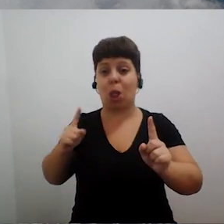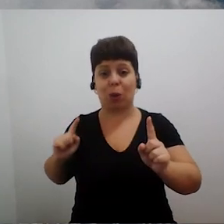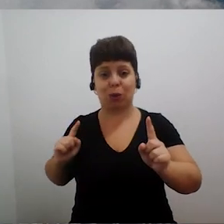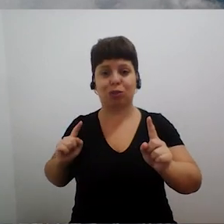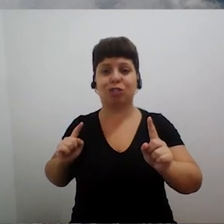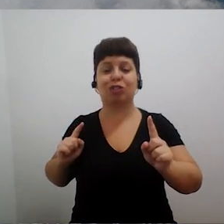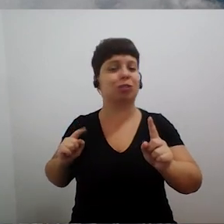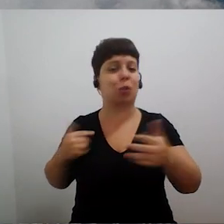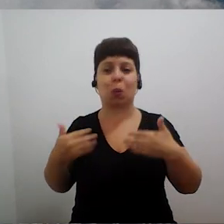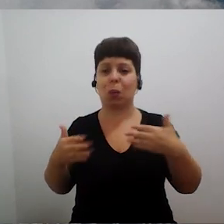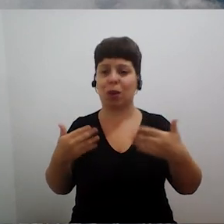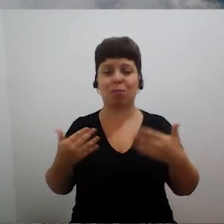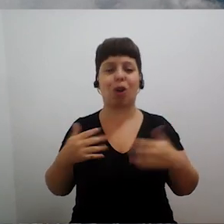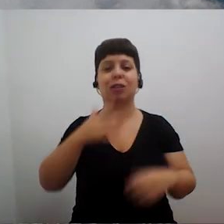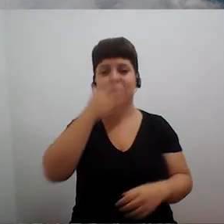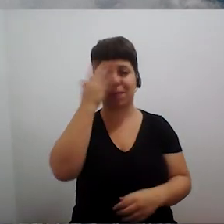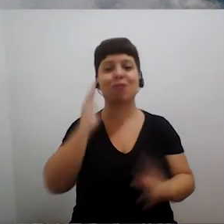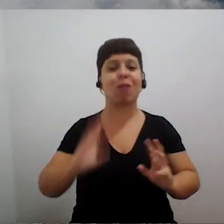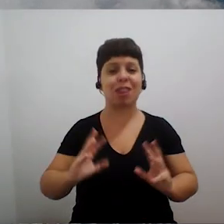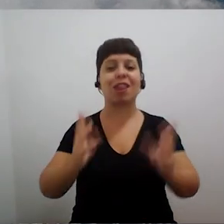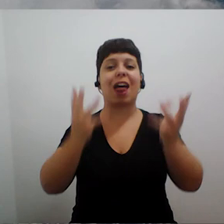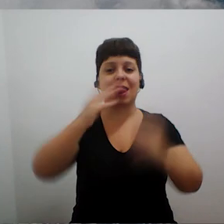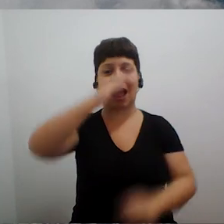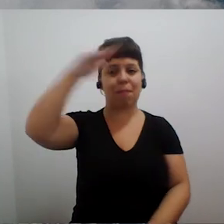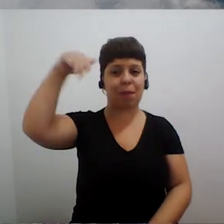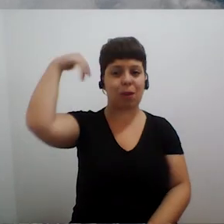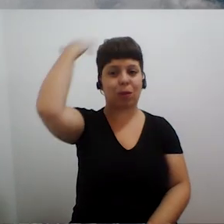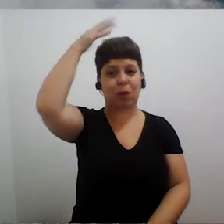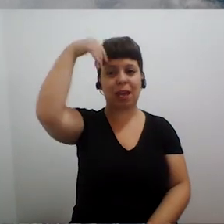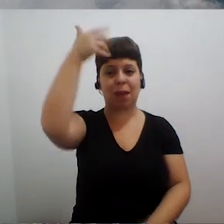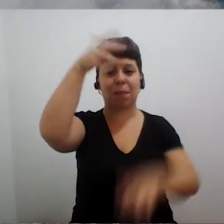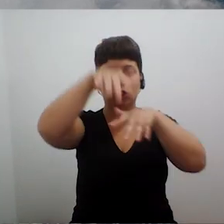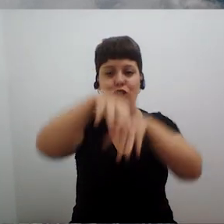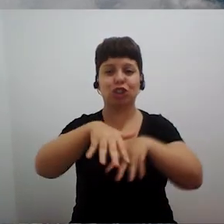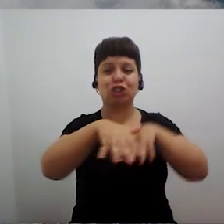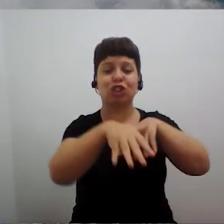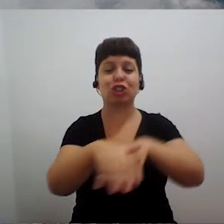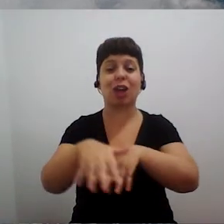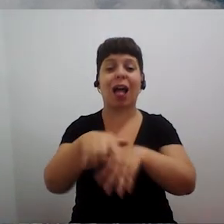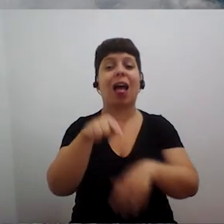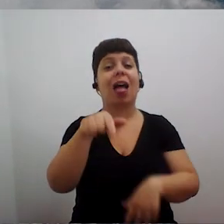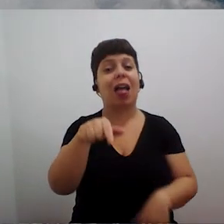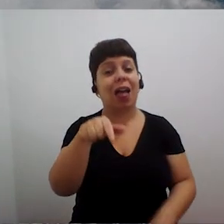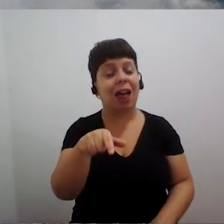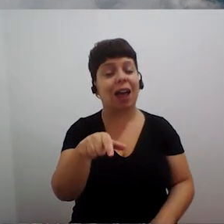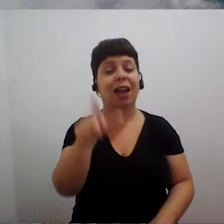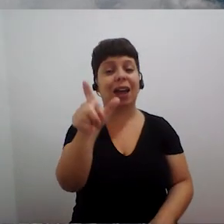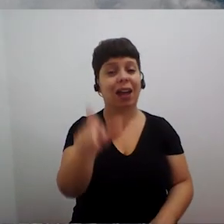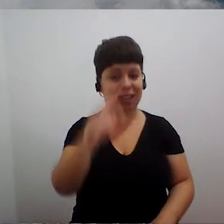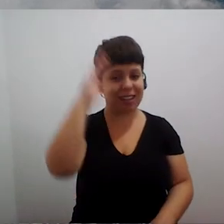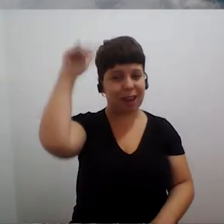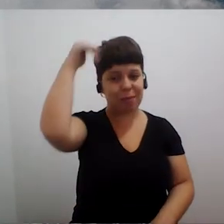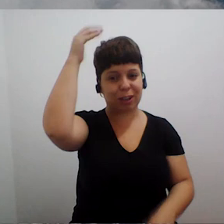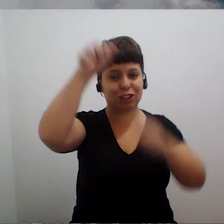Iemanjá muitas pessoas fazem isso. Ela é o orixá que nos traz a preocupação e o desejo de ver tudo